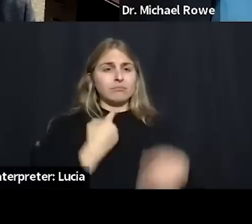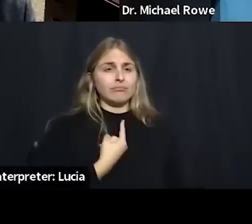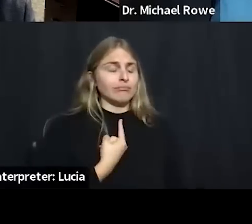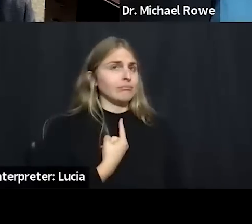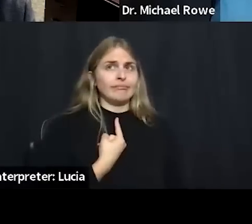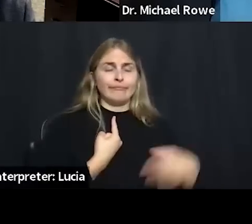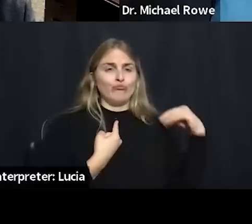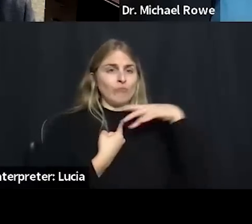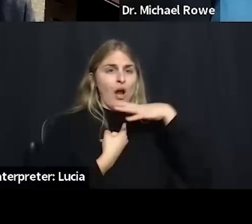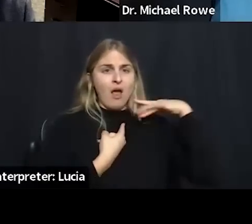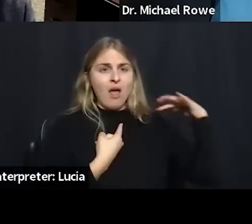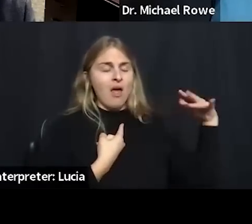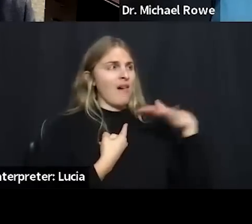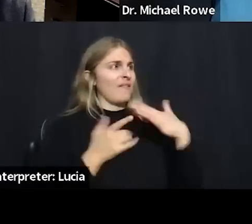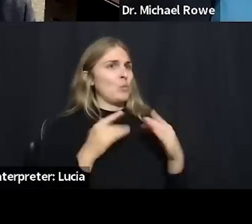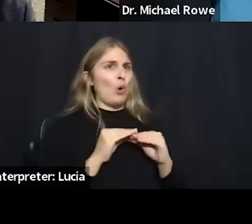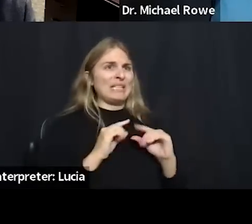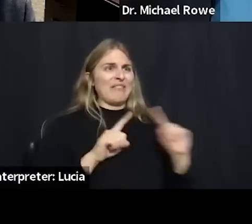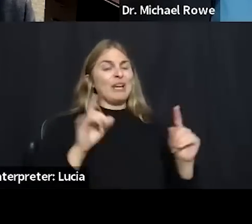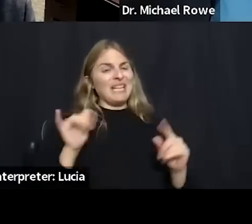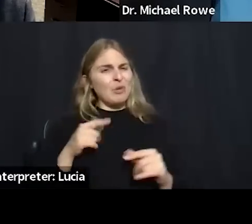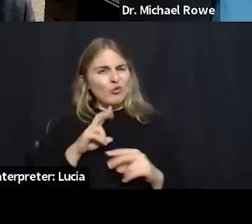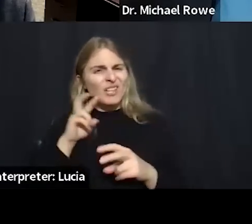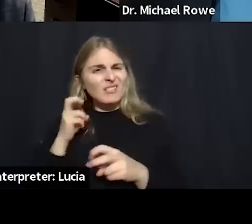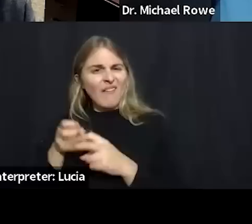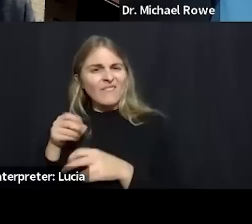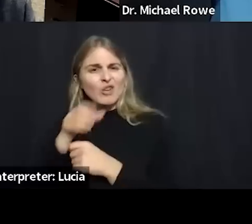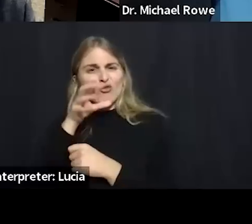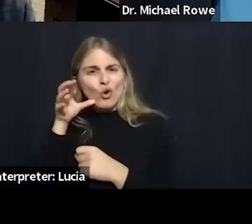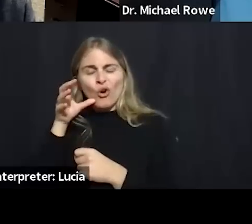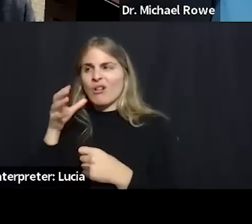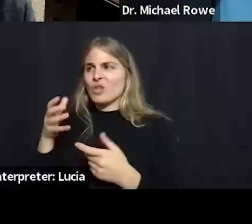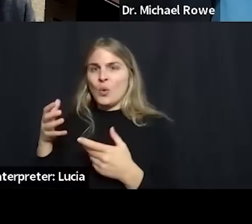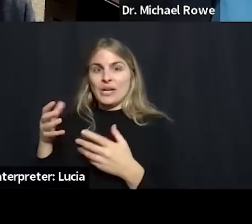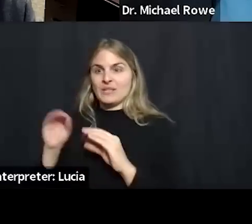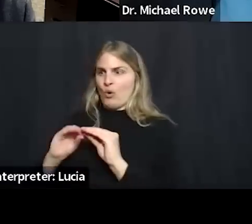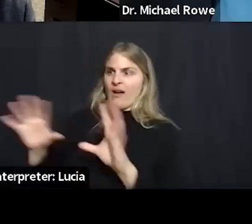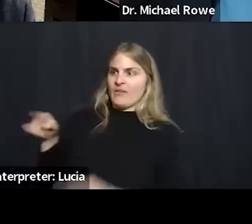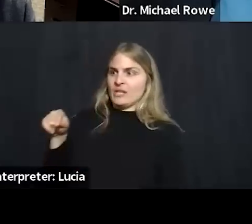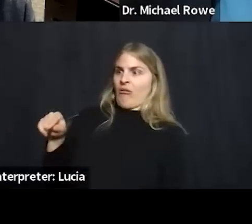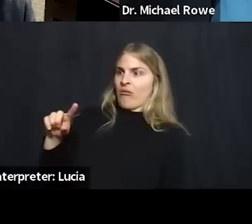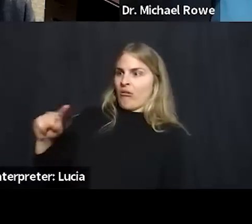Eso puede ser especialmente preocupante en áreas rurales donde hay menos personas y por lo tanto destacas más. Mientras que en entornos urbanos puedes pasar desapercibido,